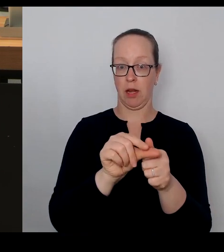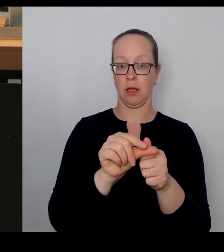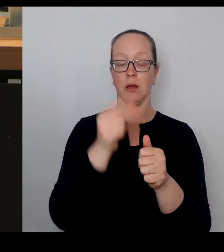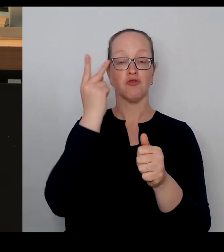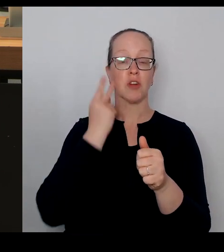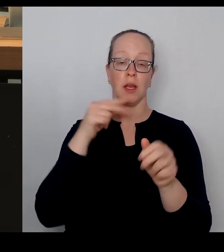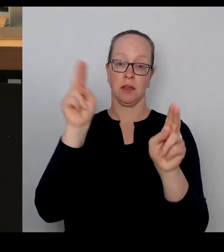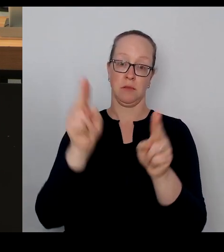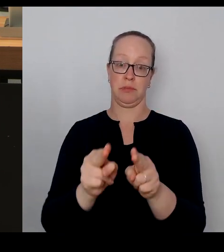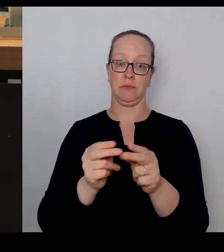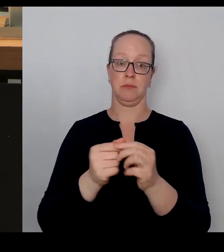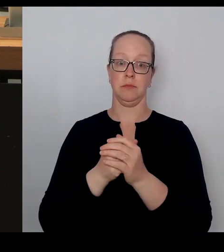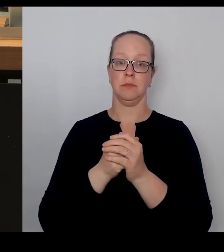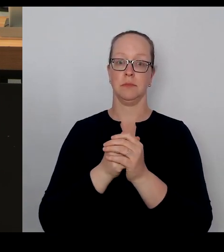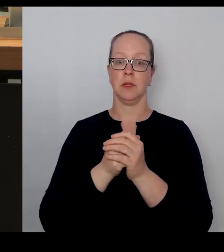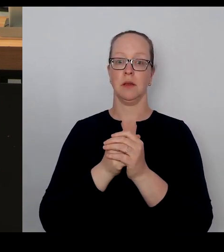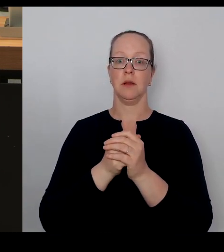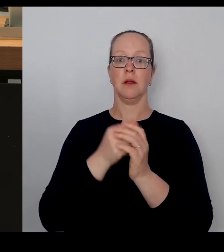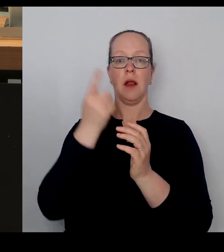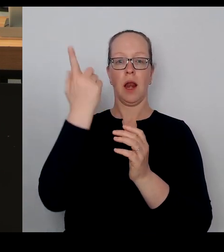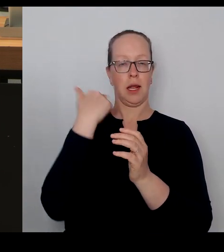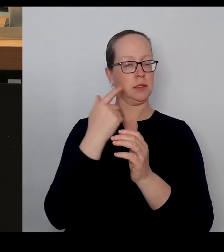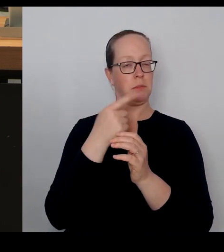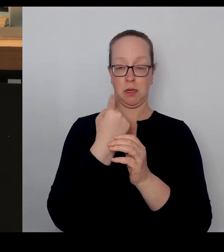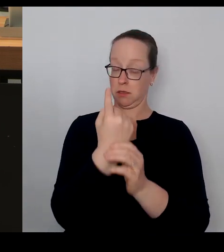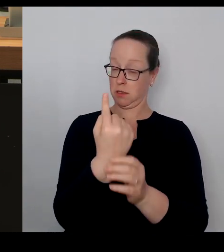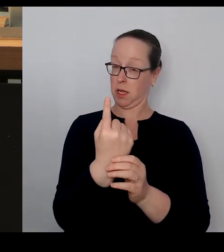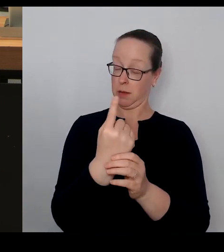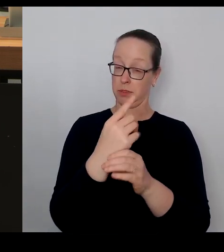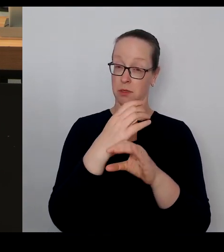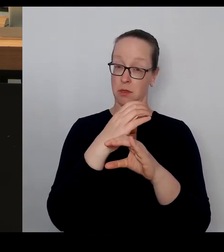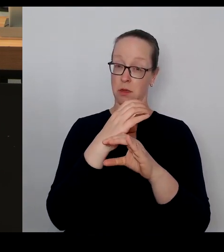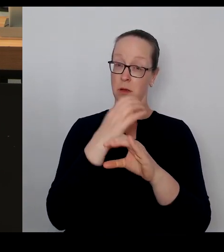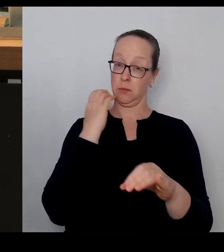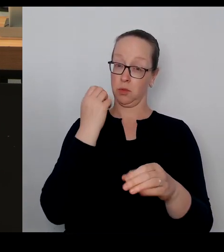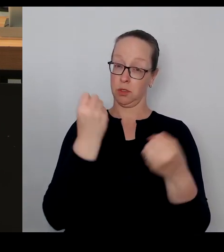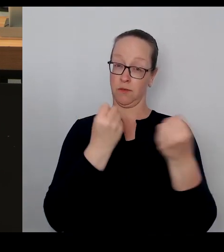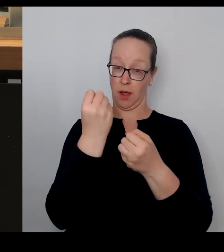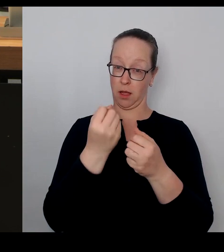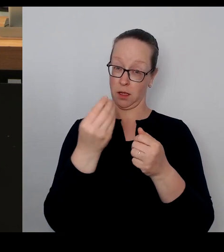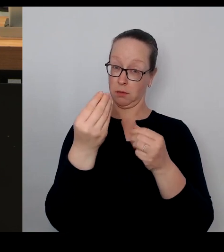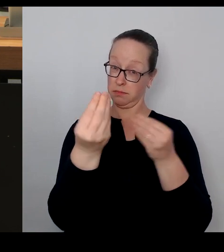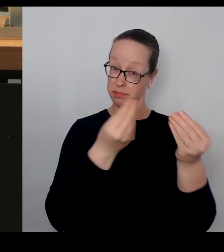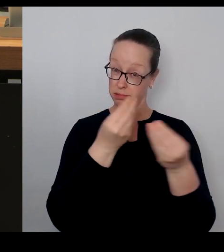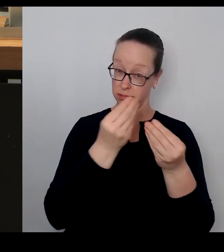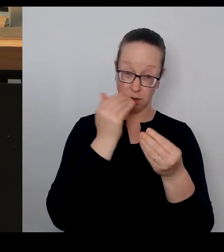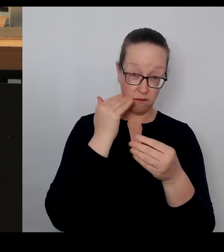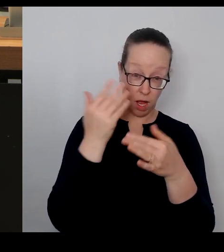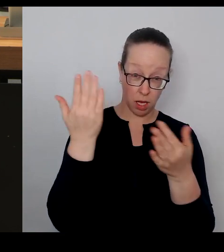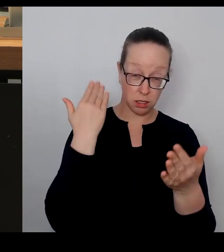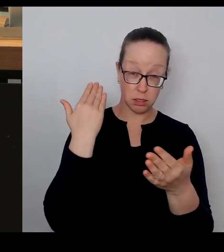Ich will heute nicht die Zahl in den Mund nehmen, die mir auch mal einige Kollegen zugeraunt haben, um welchen Prozentsatz die